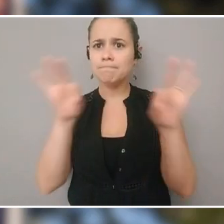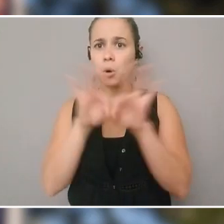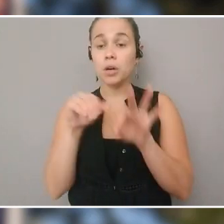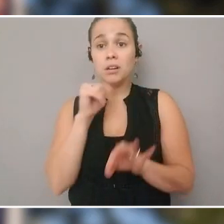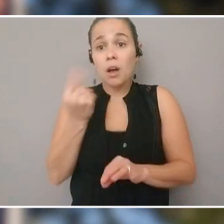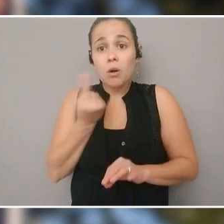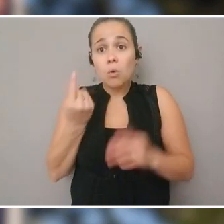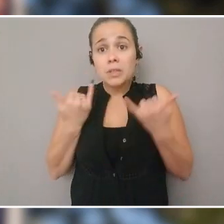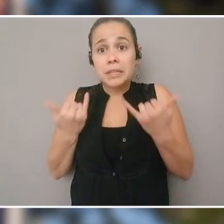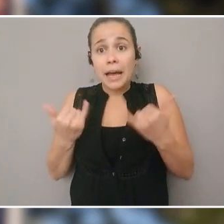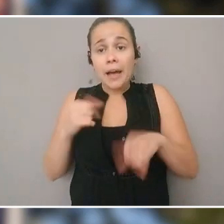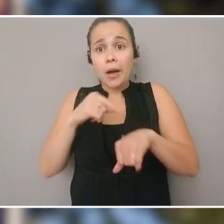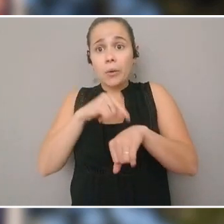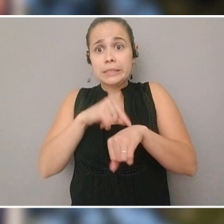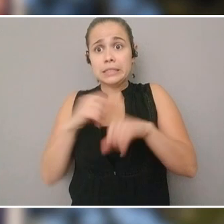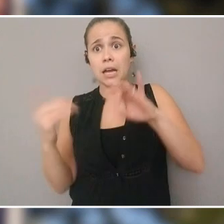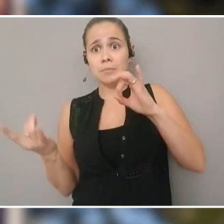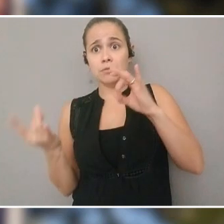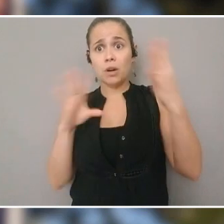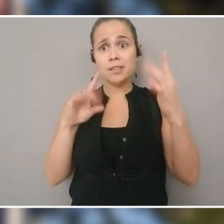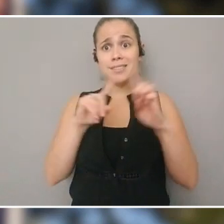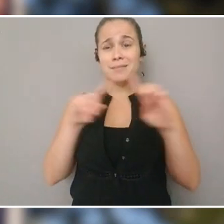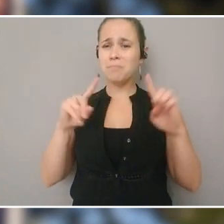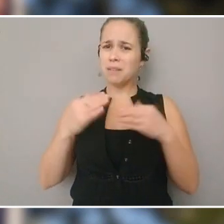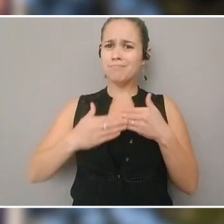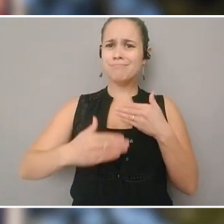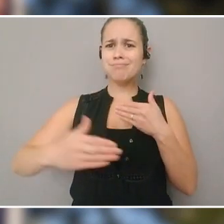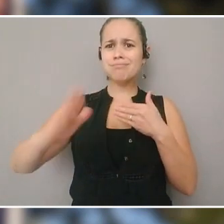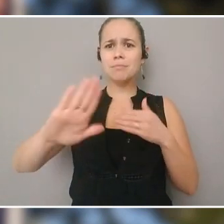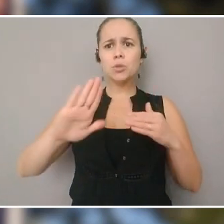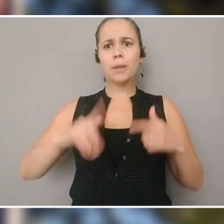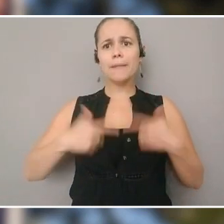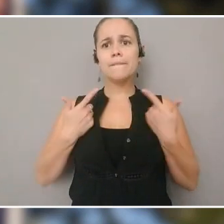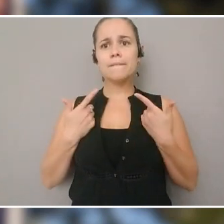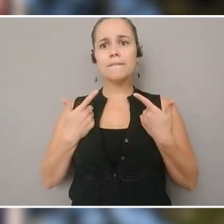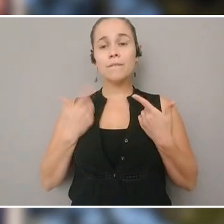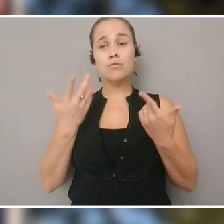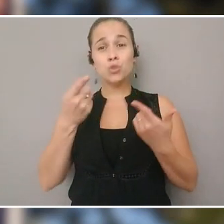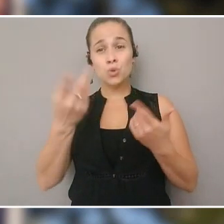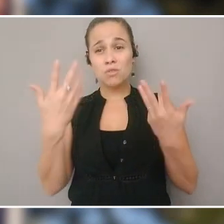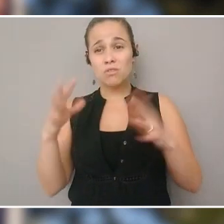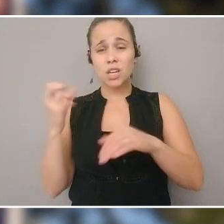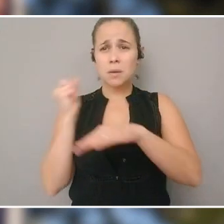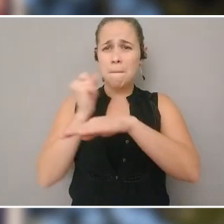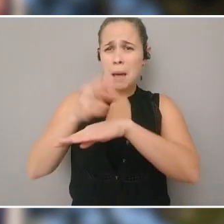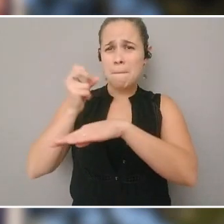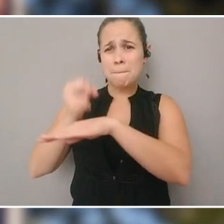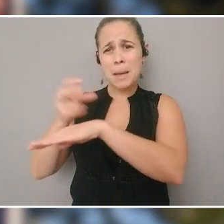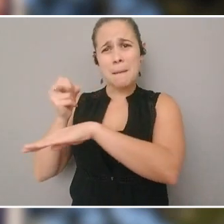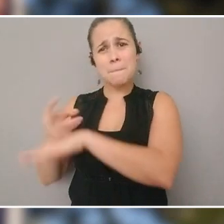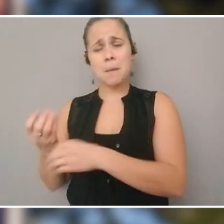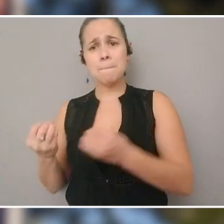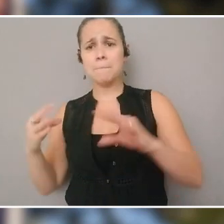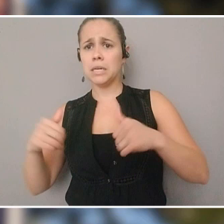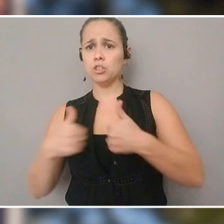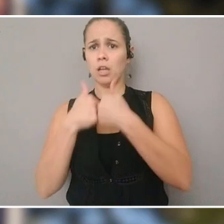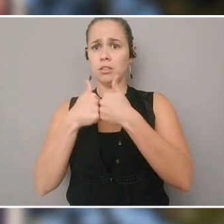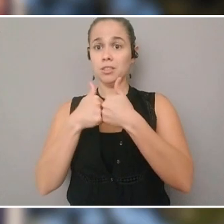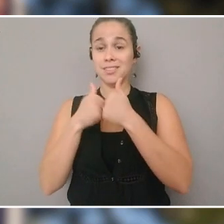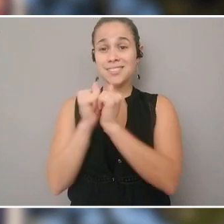pero por el resto de sus vidas. Superastes